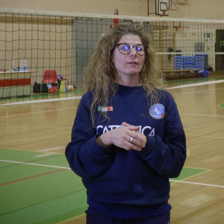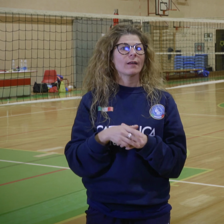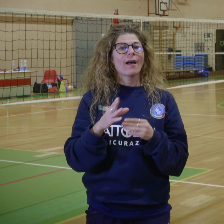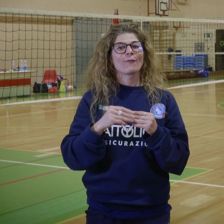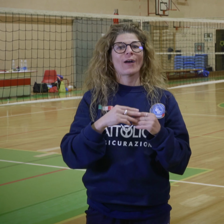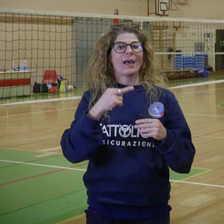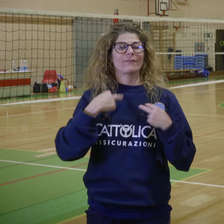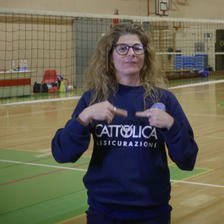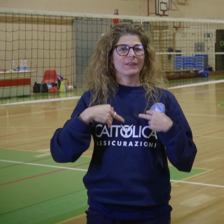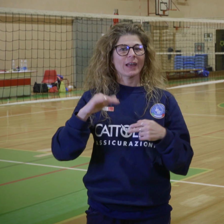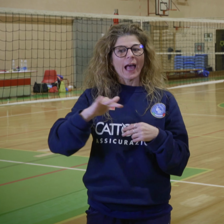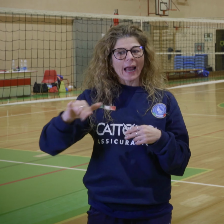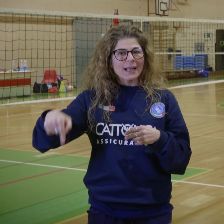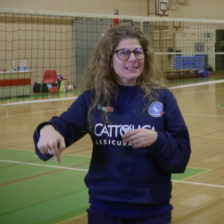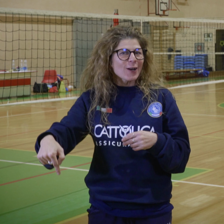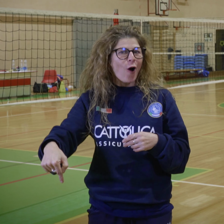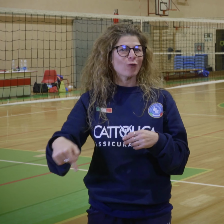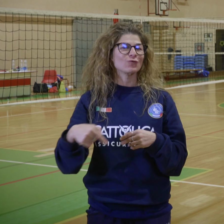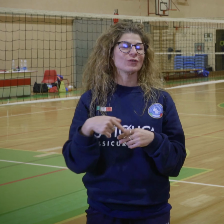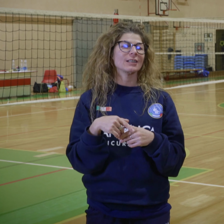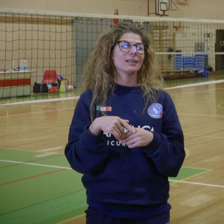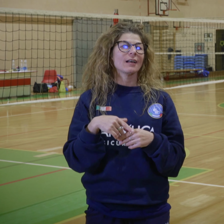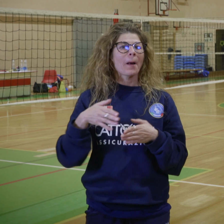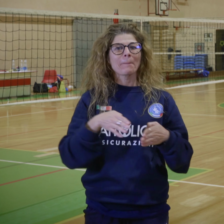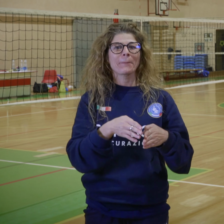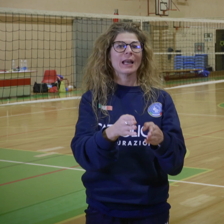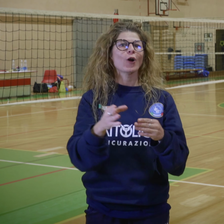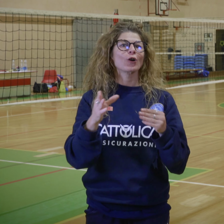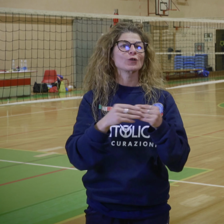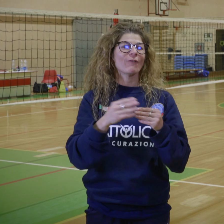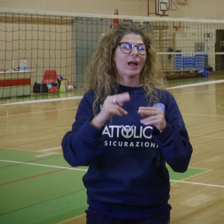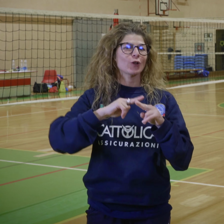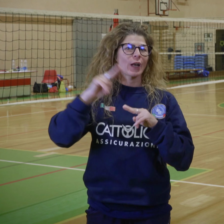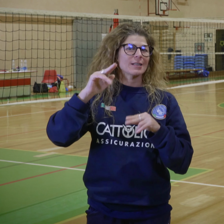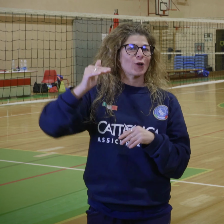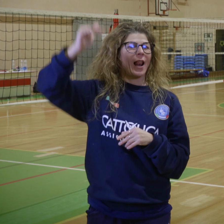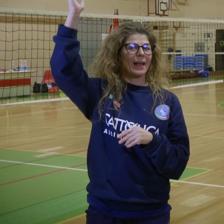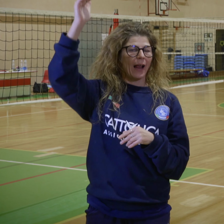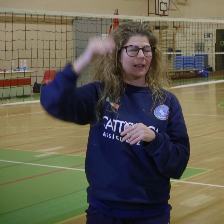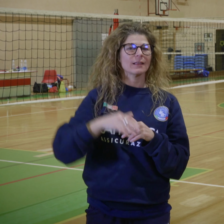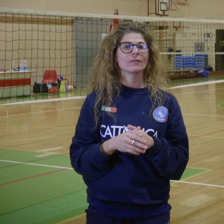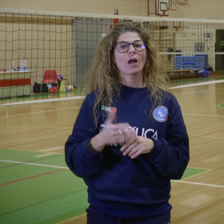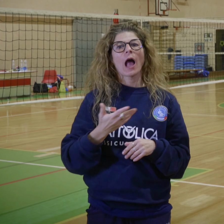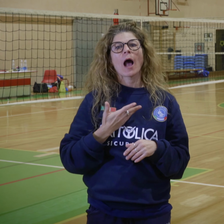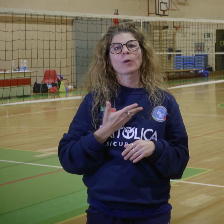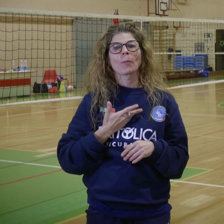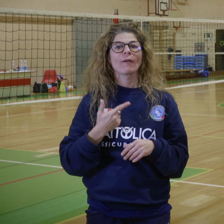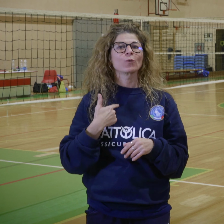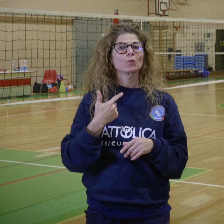alle ragazzine che sono venute oggi, il percorso che sta facendo la Nazionale maggiore. Abbiamo avuto l'onore di vivere con loro